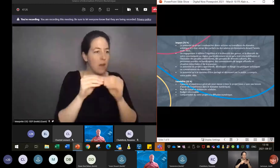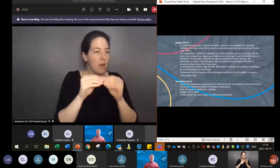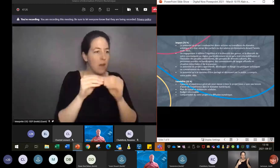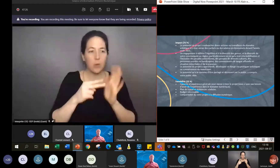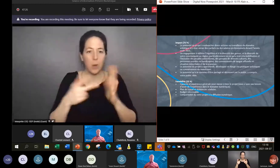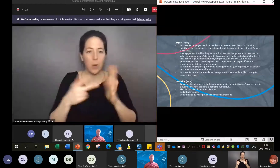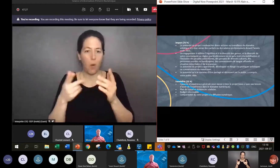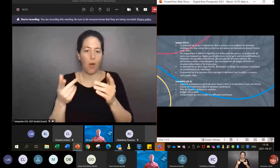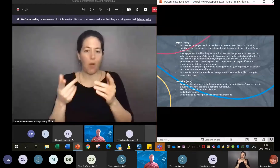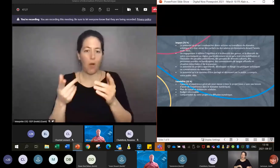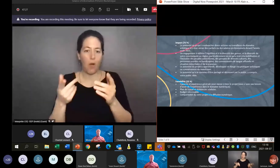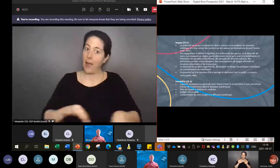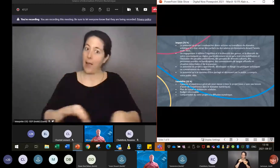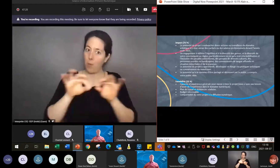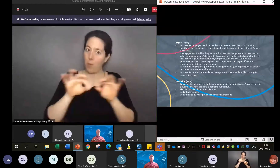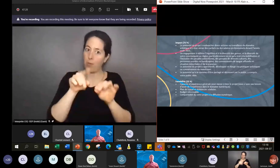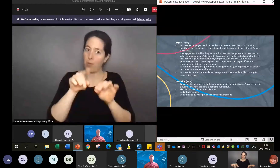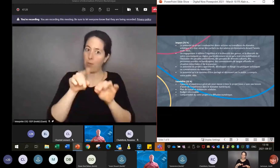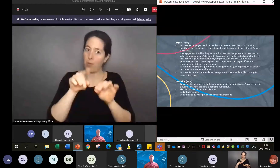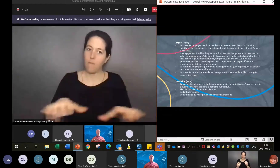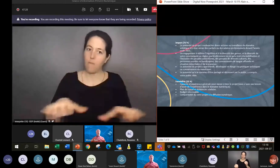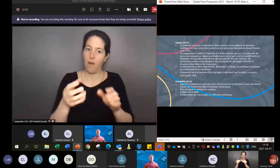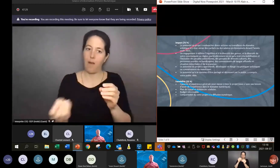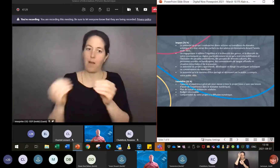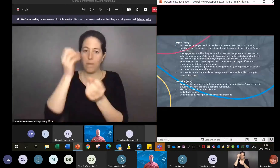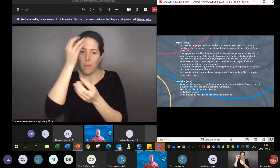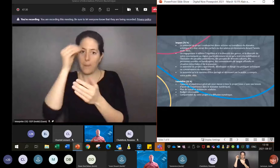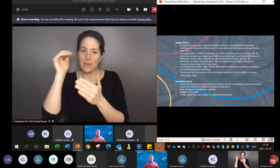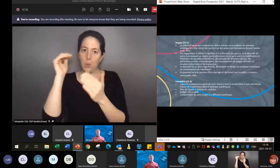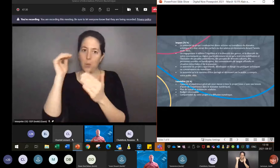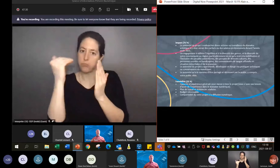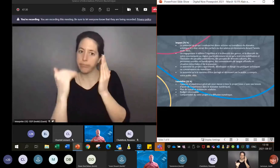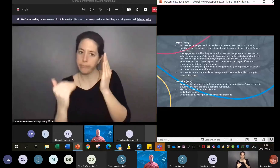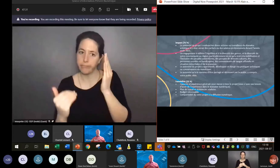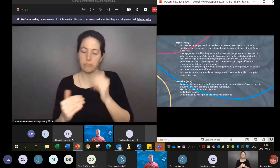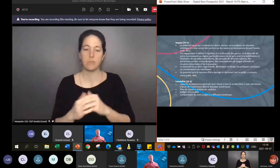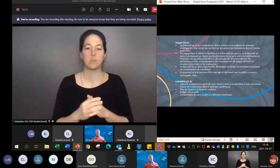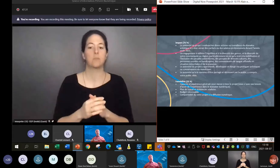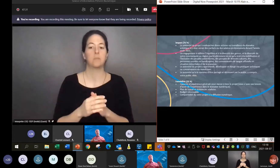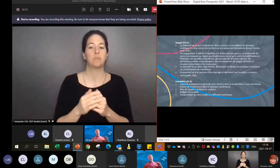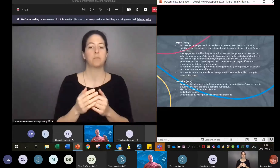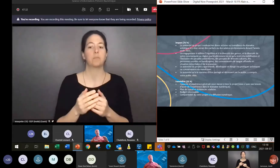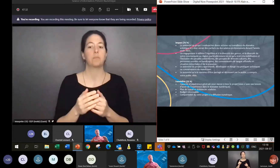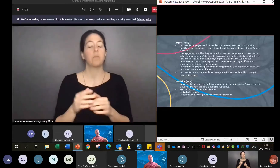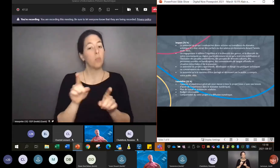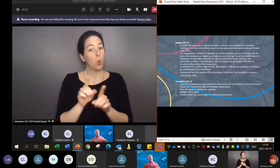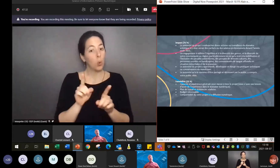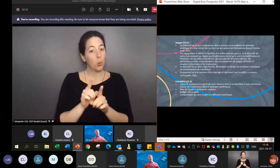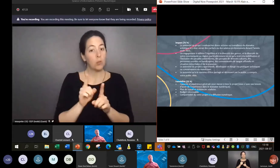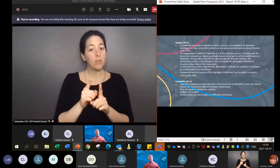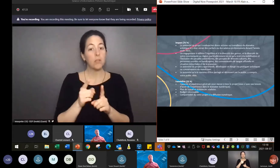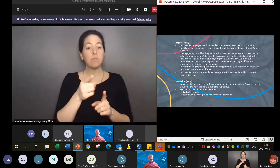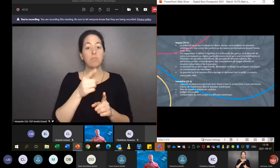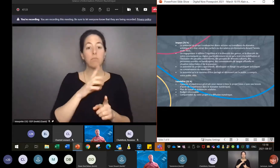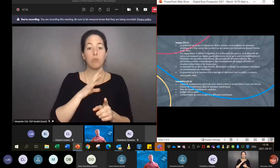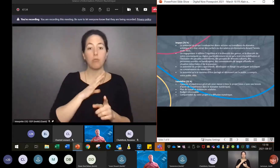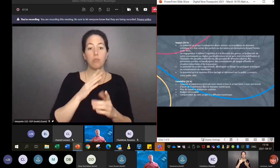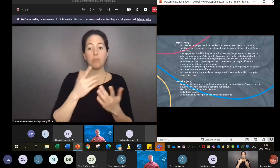faites-le. Aussi, vous allez avoir une